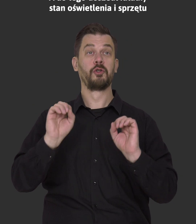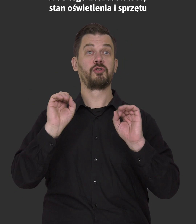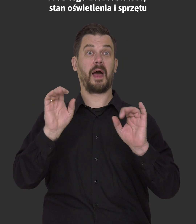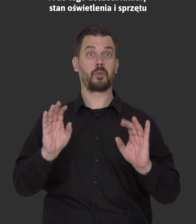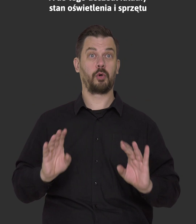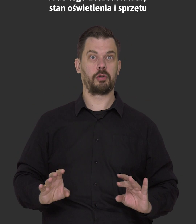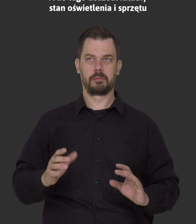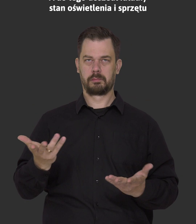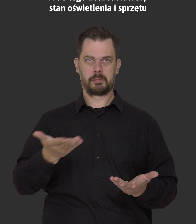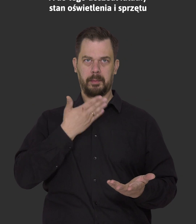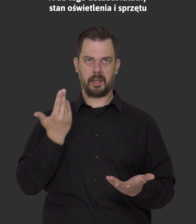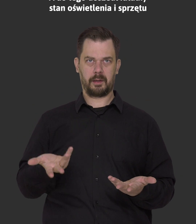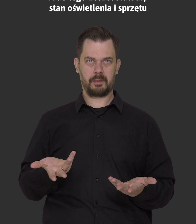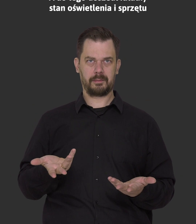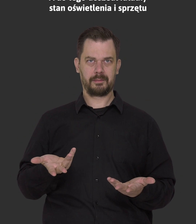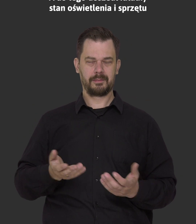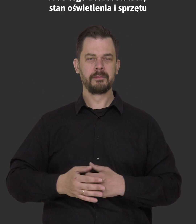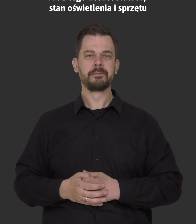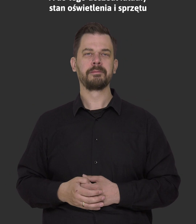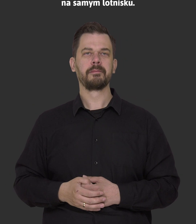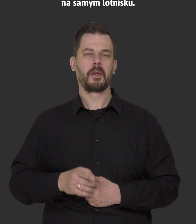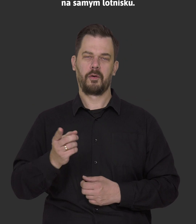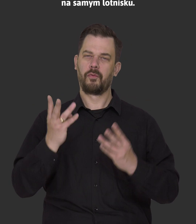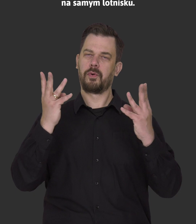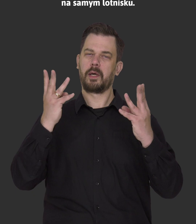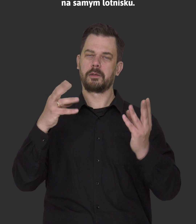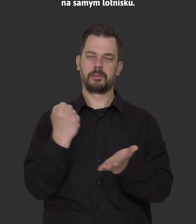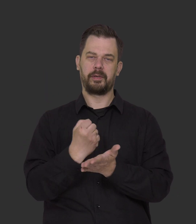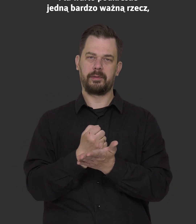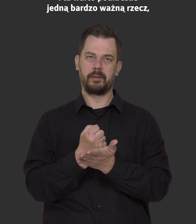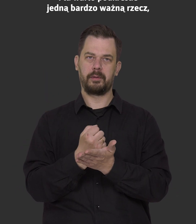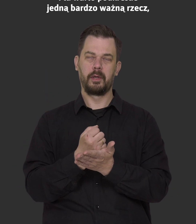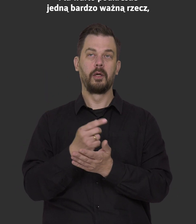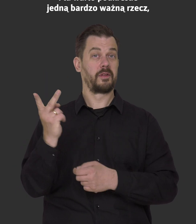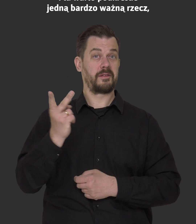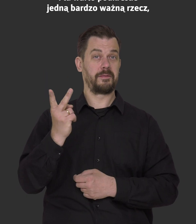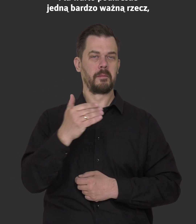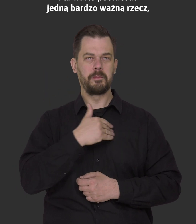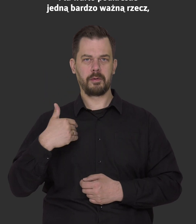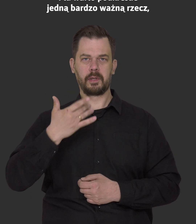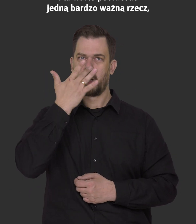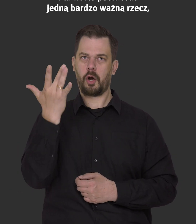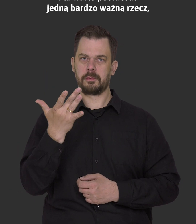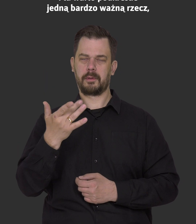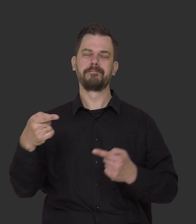A do tego doszedł fatalny stan oświetlenia i sprzętu na samym lotnisku. I tu warto podkreślić jedną bardzo ważną rzecz,